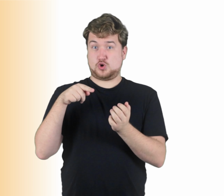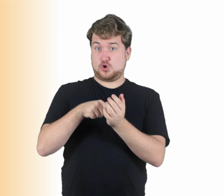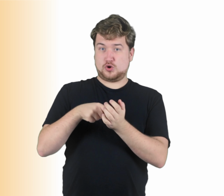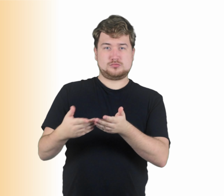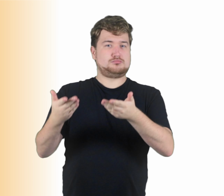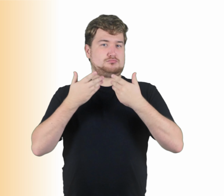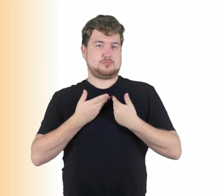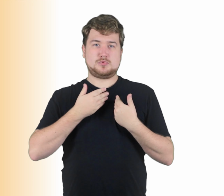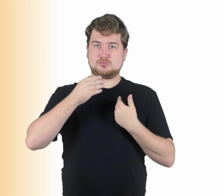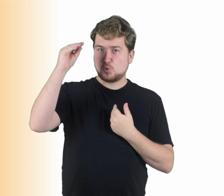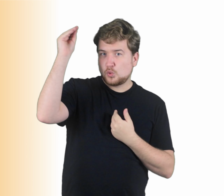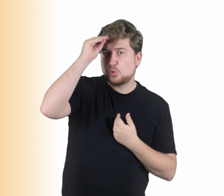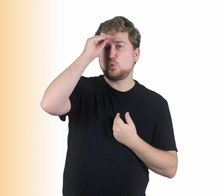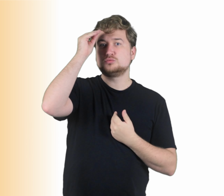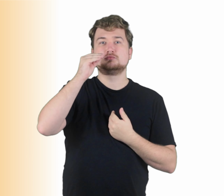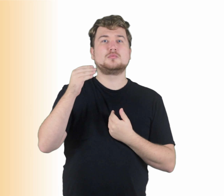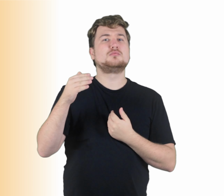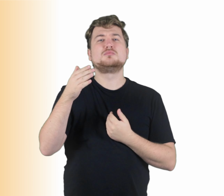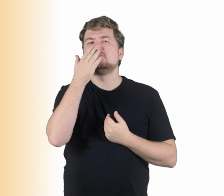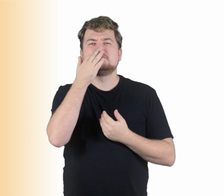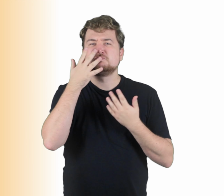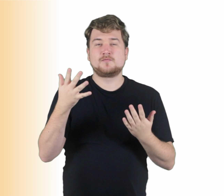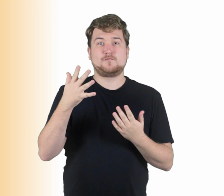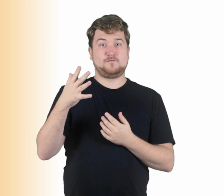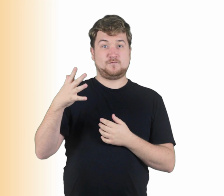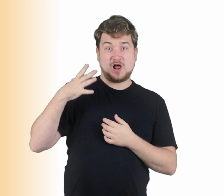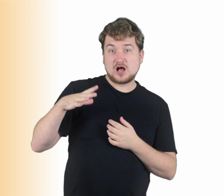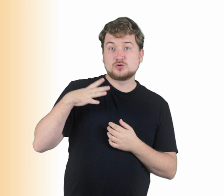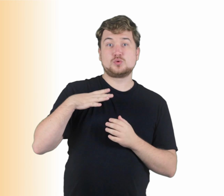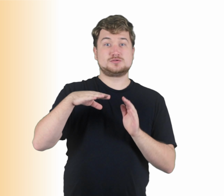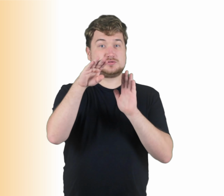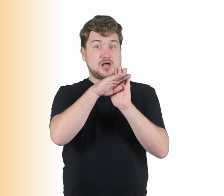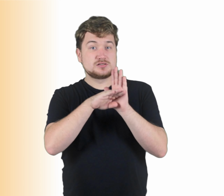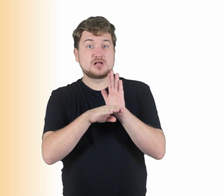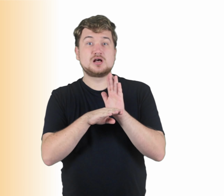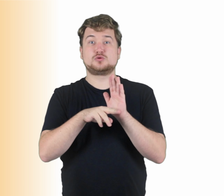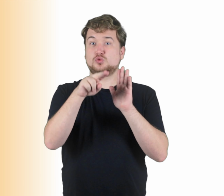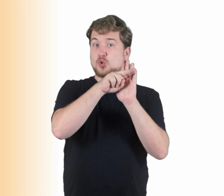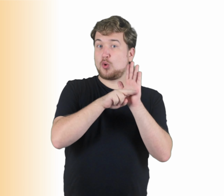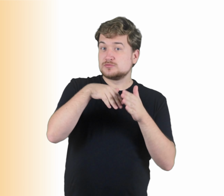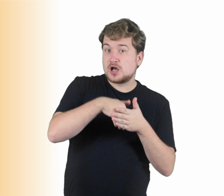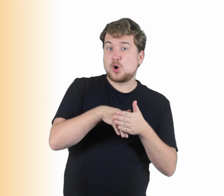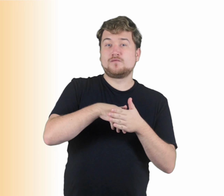Uczymy się wartości, zasad, norm zachowania,